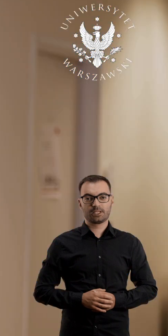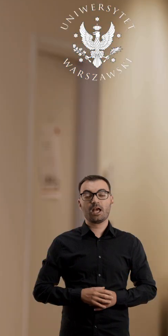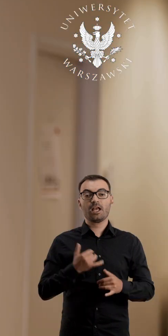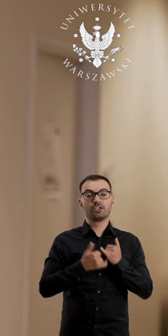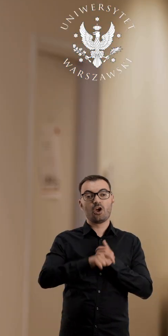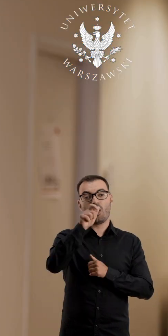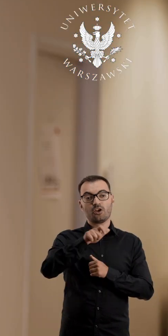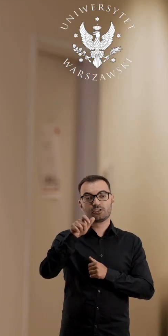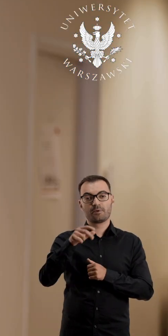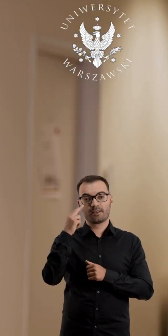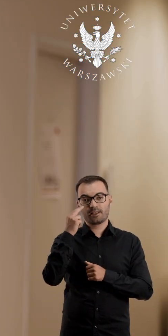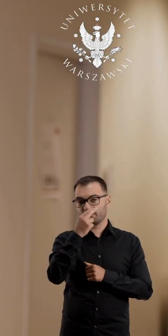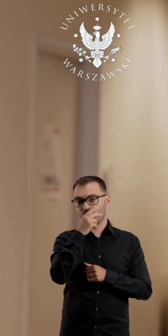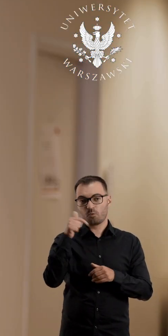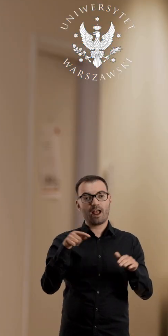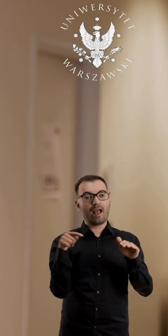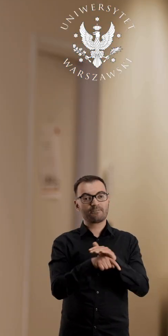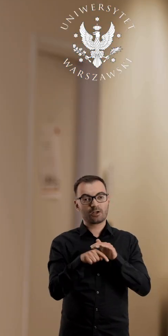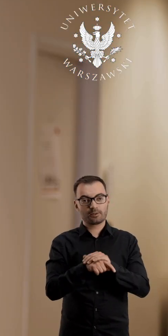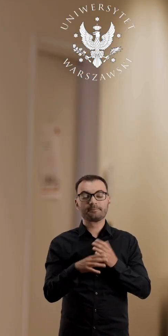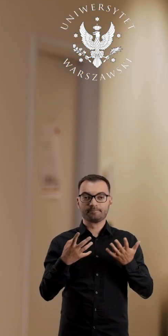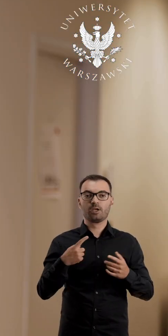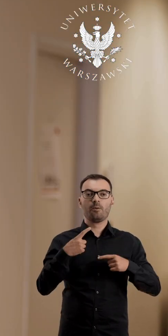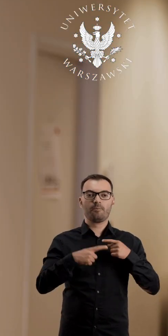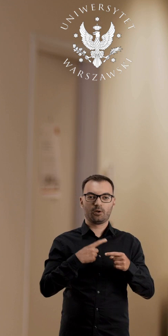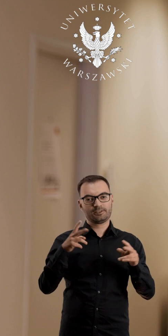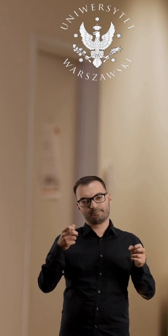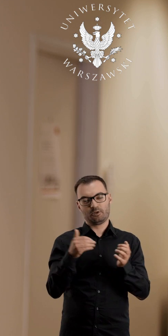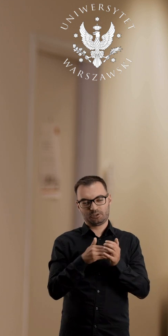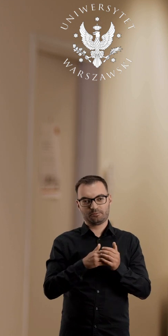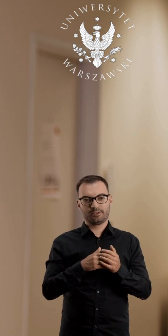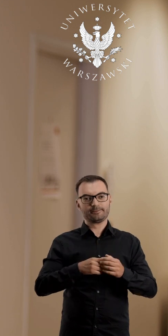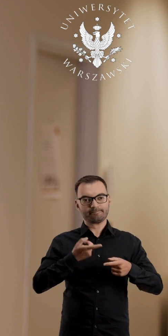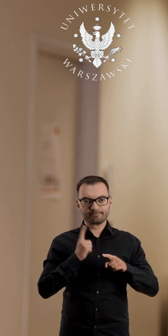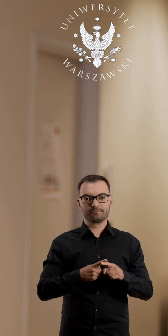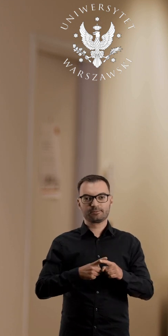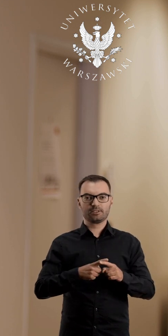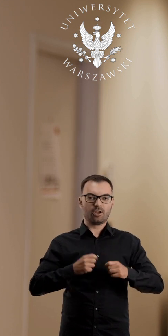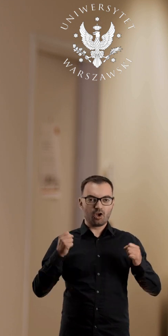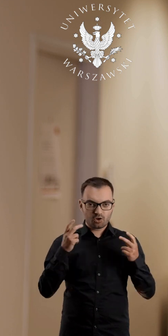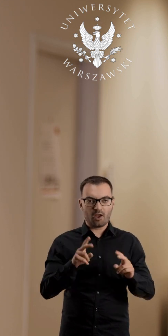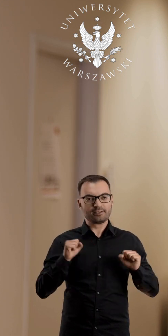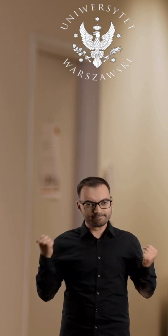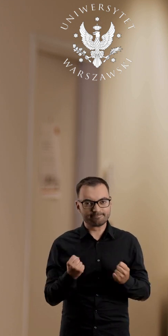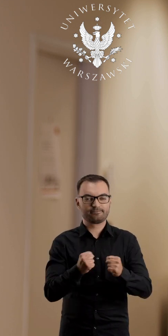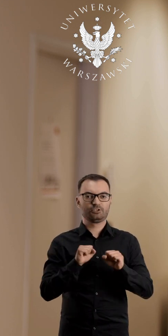Ewakuacja osoby niewidomej jest procesem, który wymaga zdecydowania i energicznego działania.